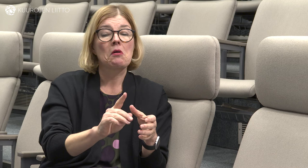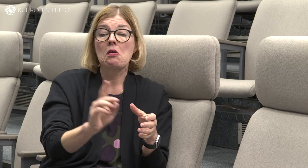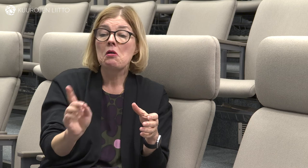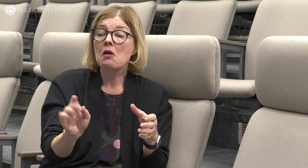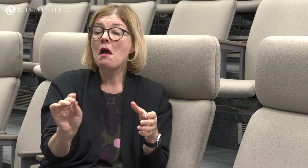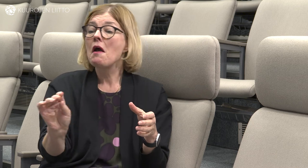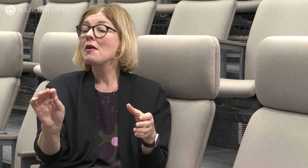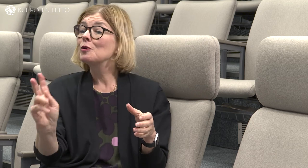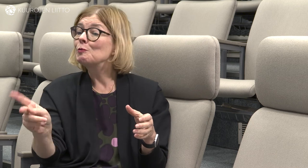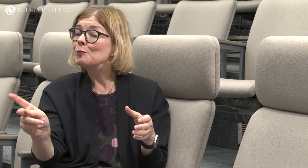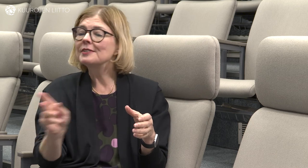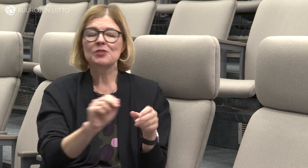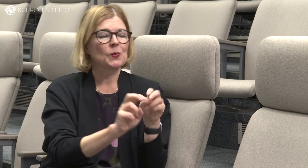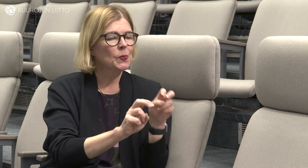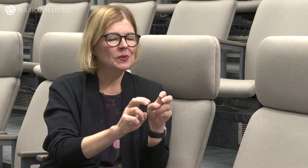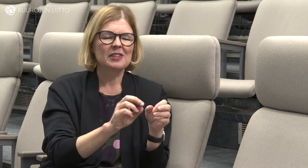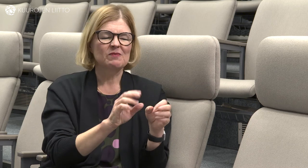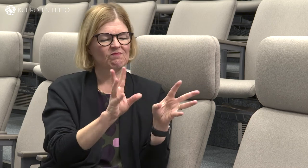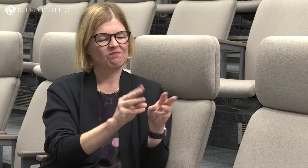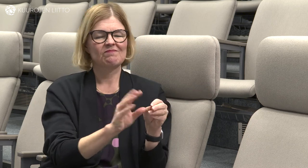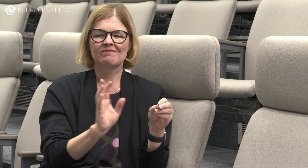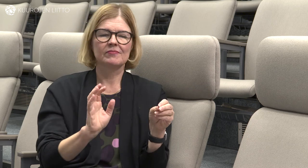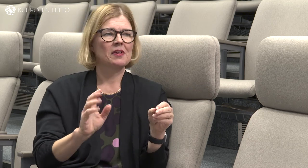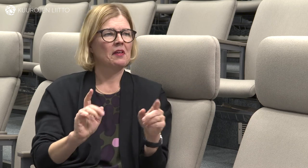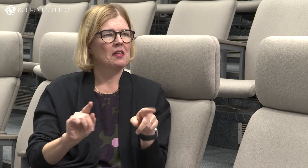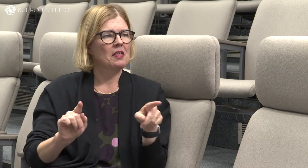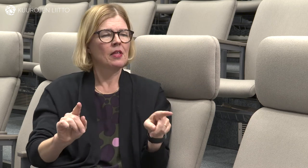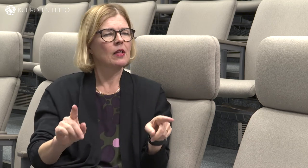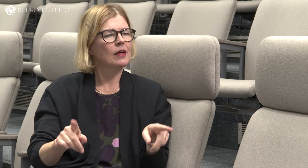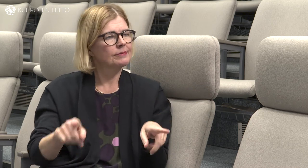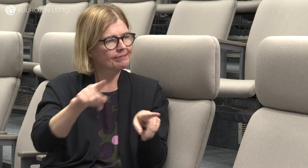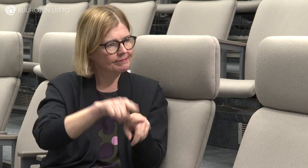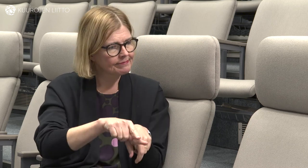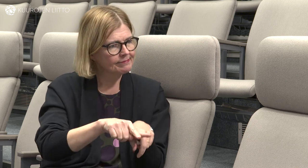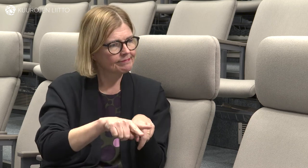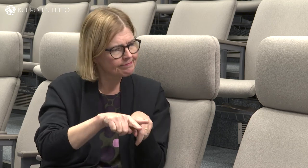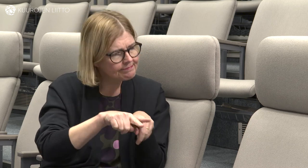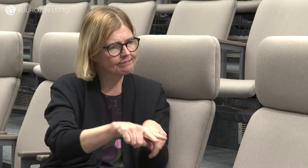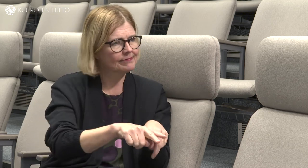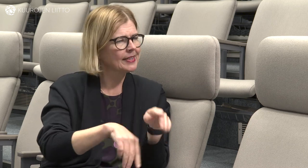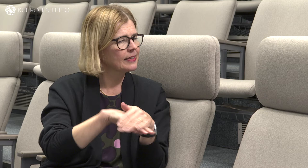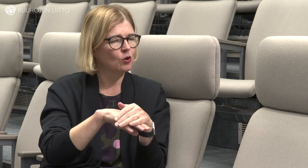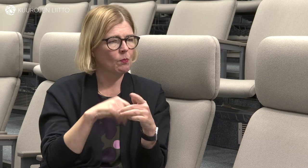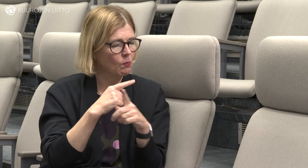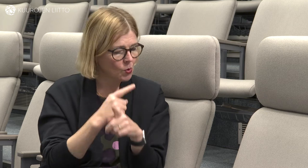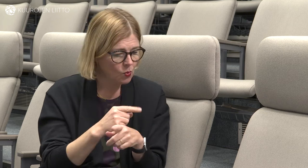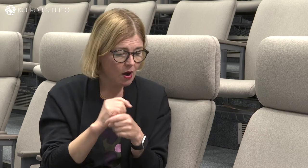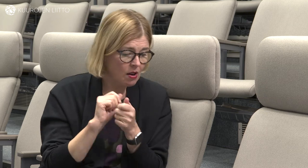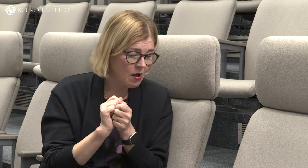että heidät jätettäisiin siitä sivuun. Heidän on saatava olla täysin mukana.